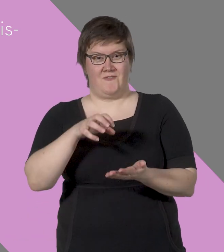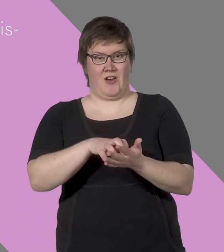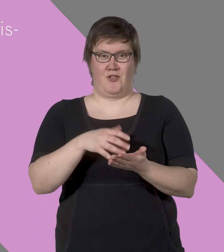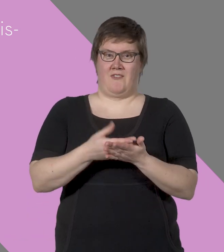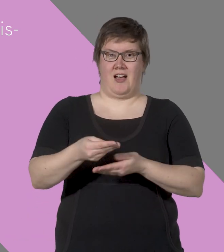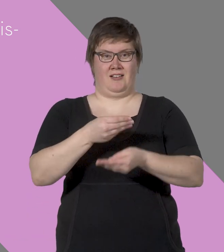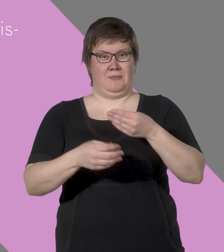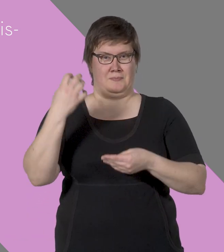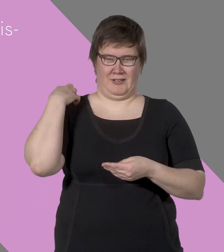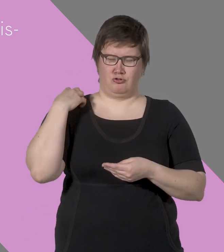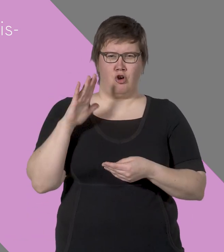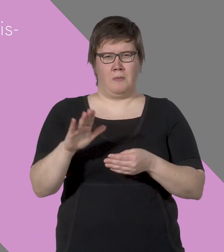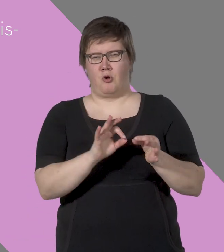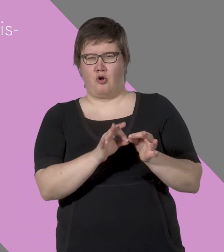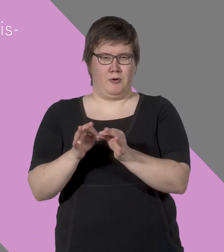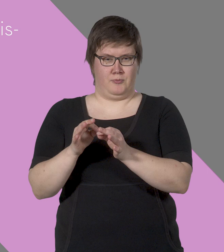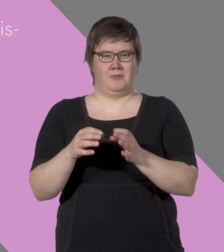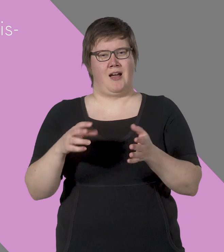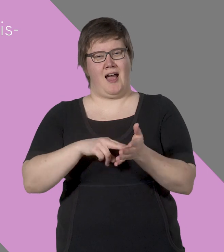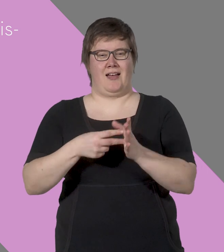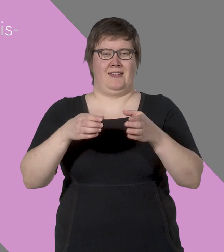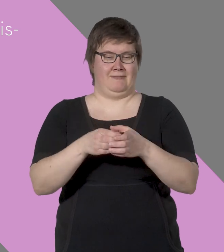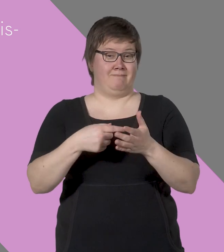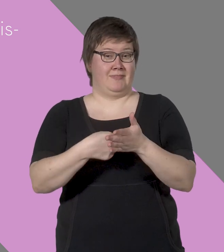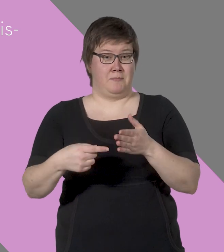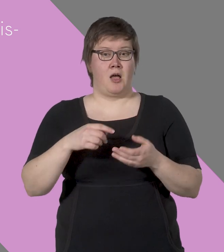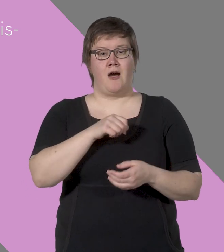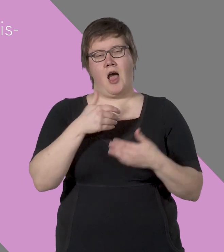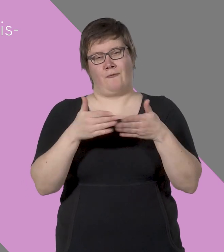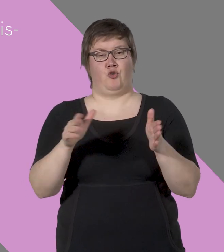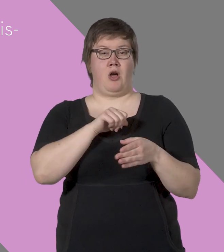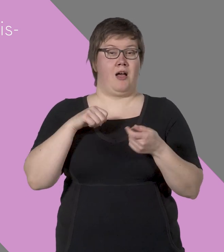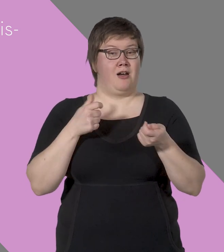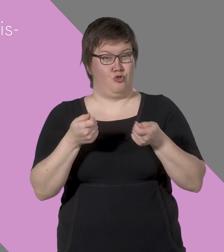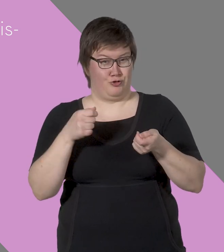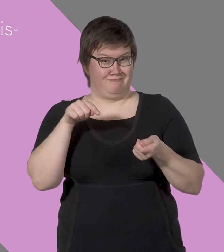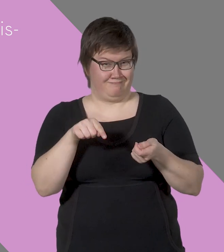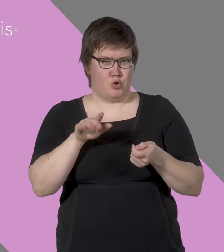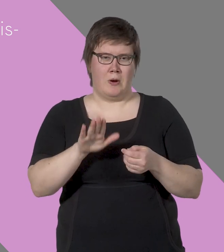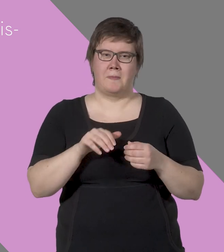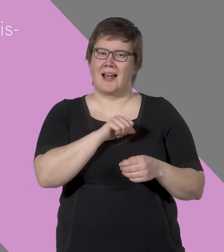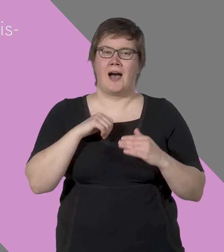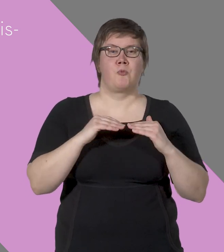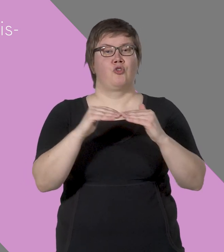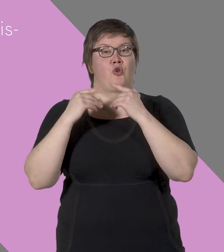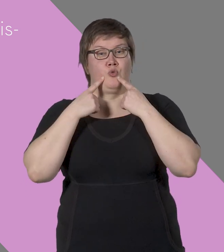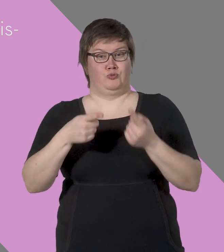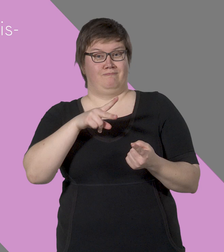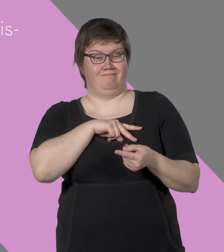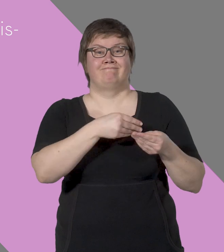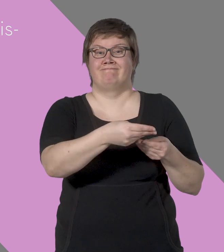Valtiovarainministeriön koordinoiman Avoin hallinto -hankkeen Demokratiatunnustukset -